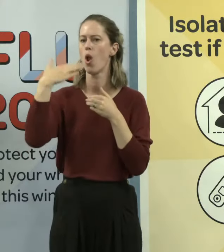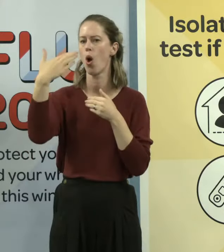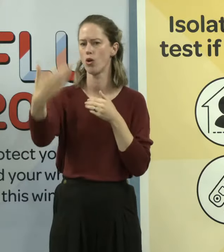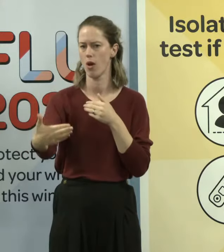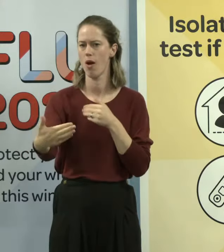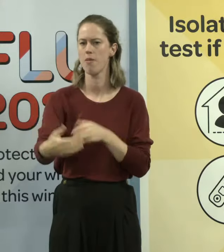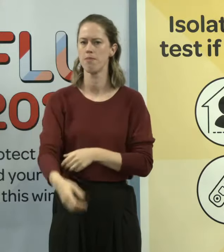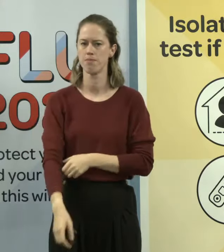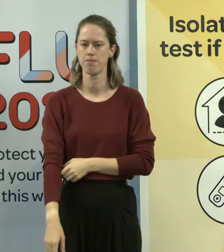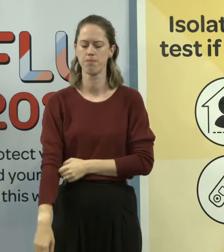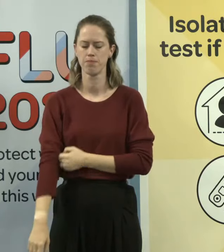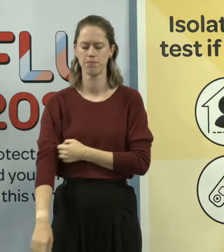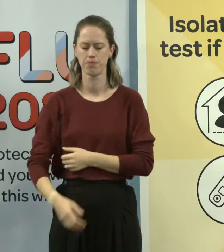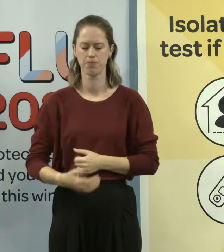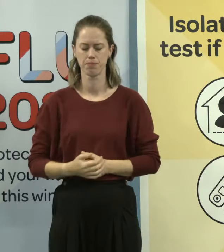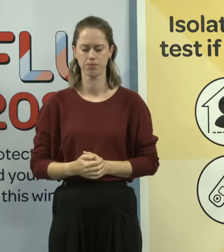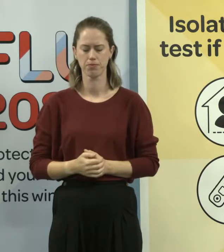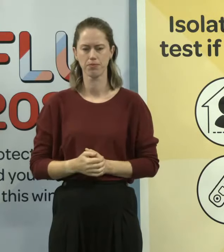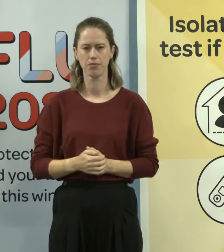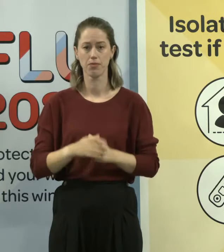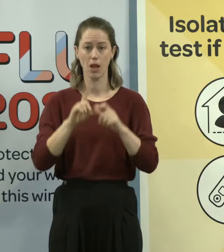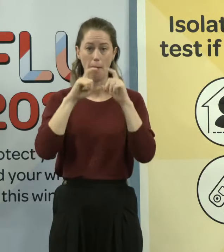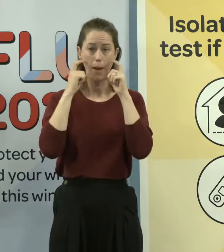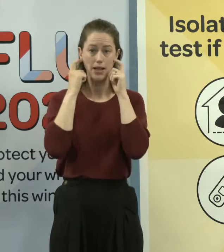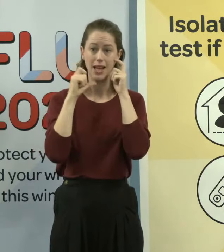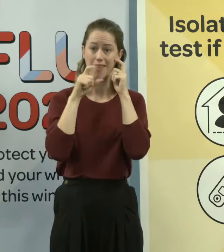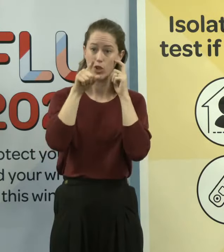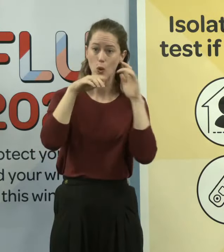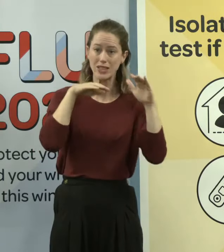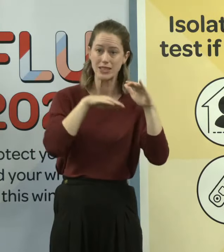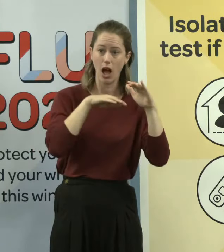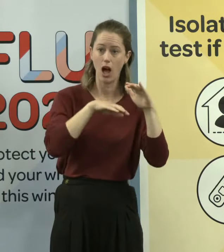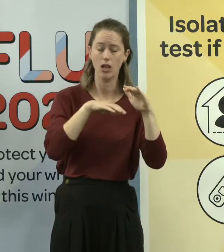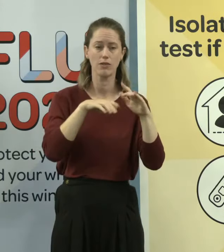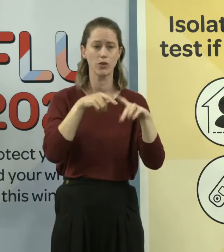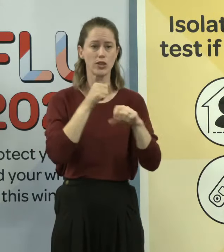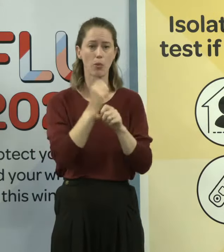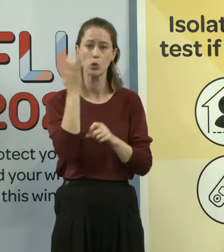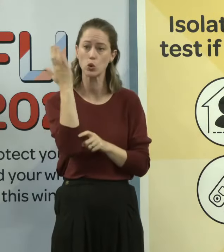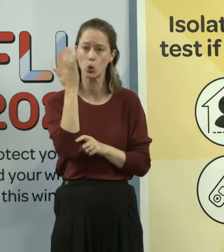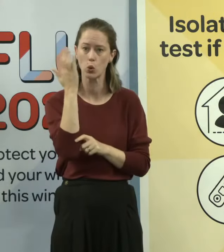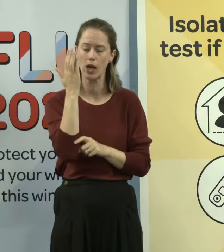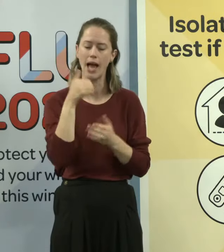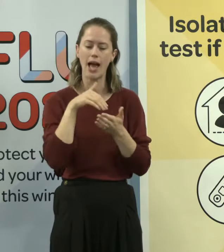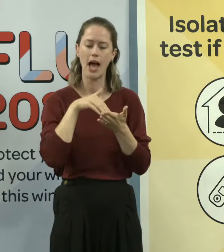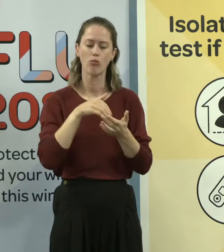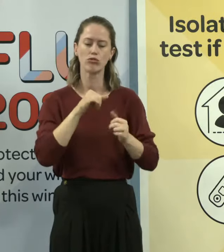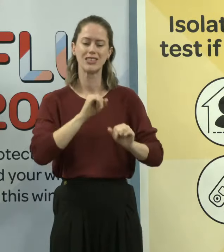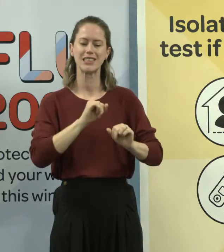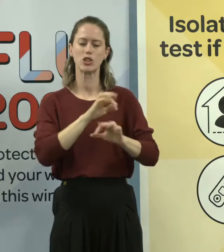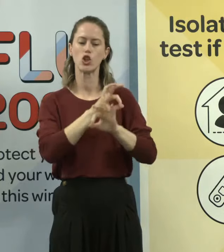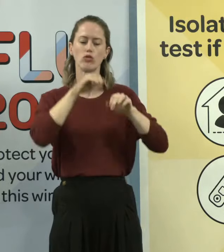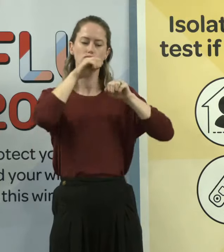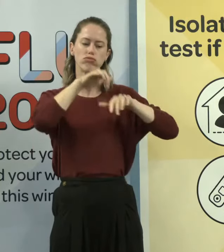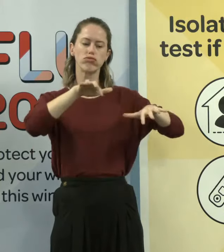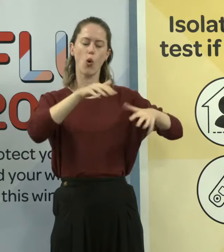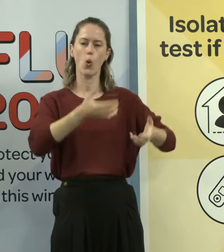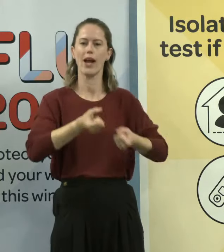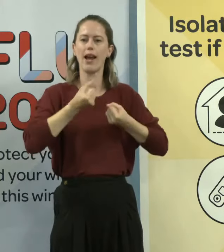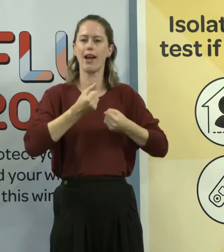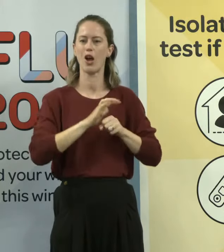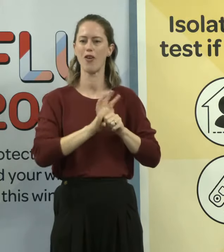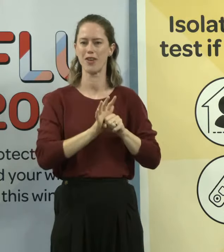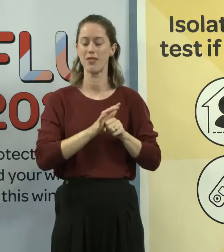to tatou oranga ia ra, ka pera